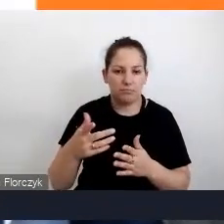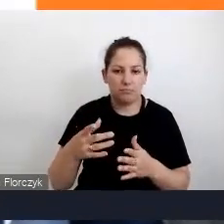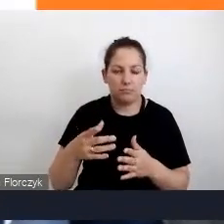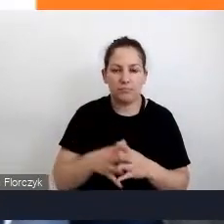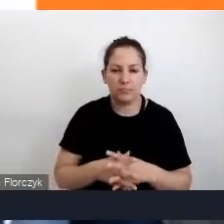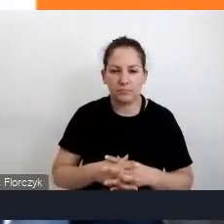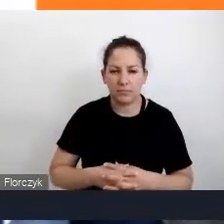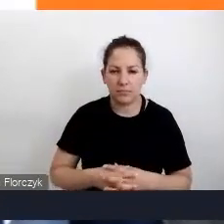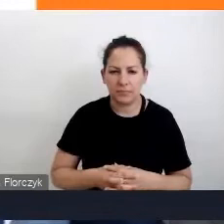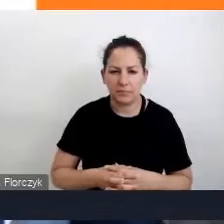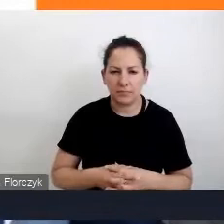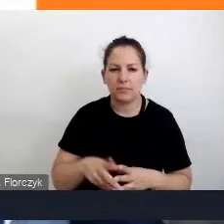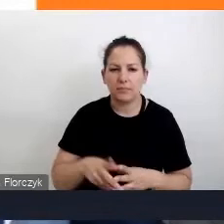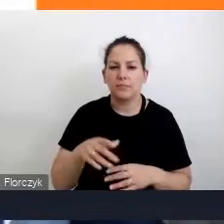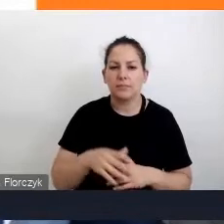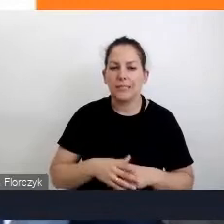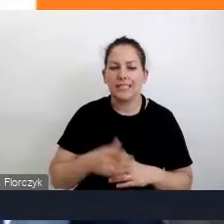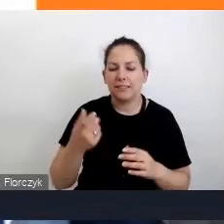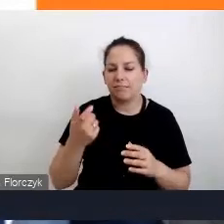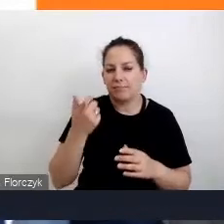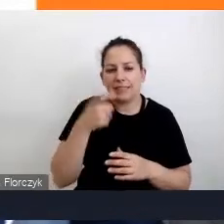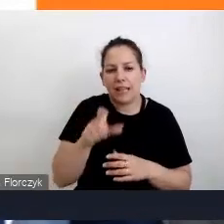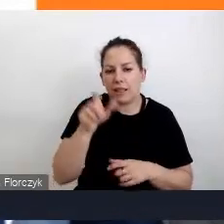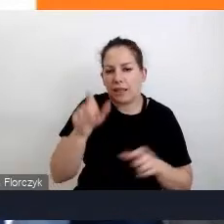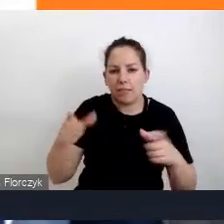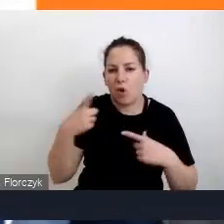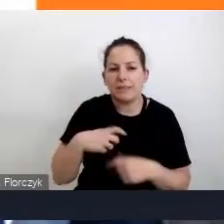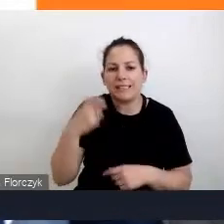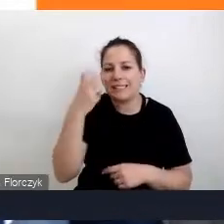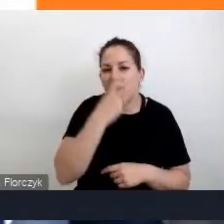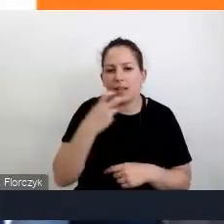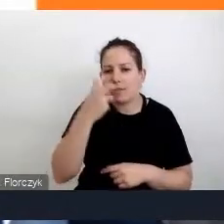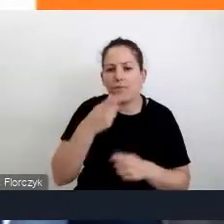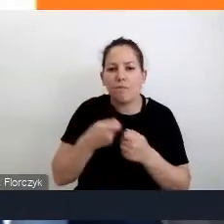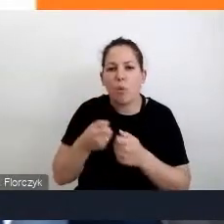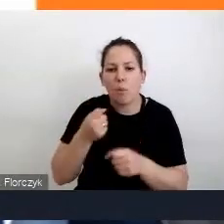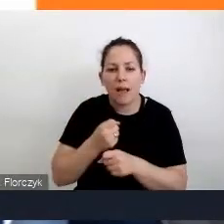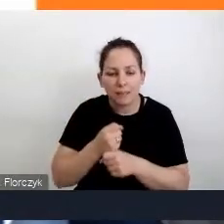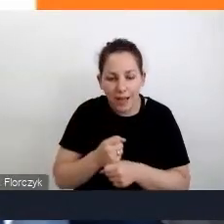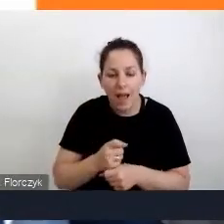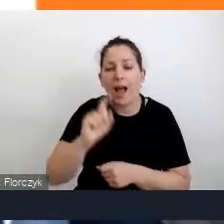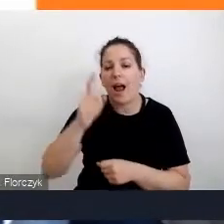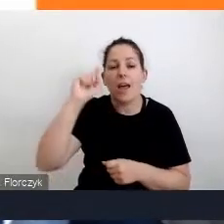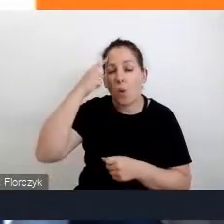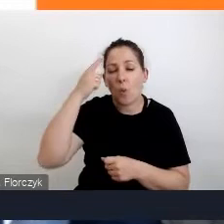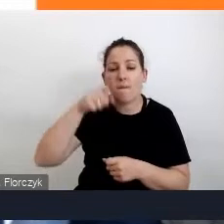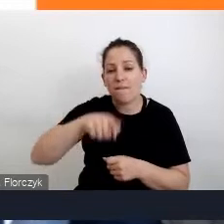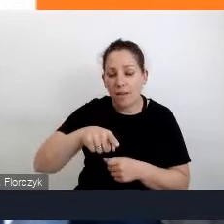który obsługuje setki osób zainteresowanych współpracą, ale przede wszystkim kilka tysięcy osób,